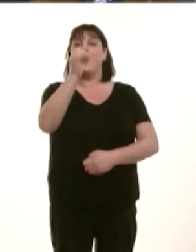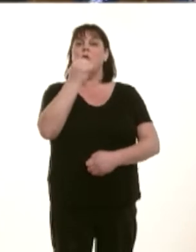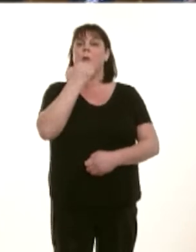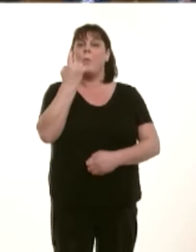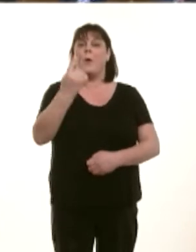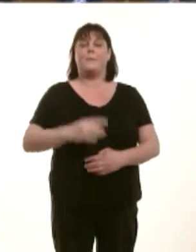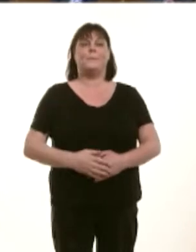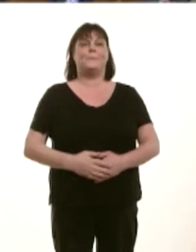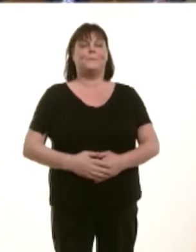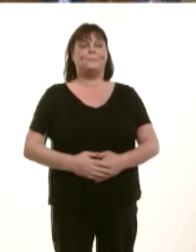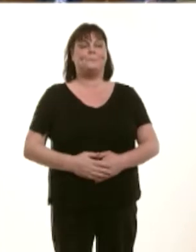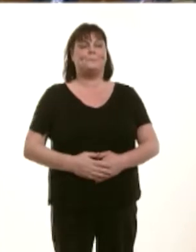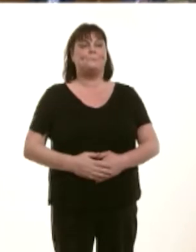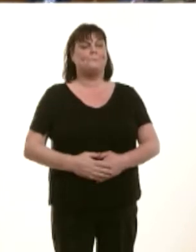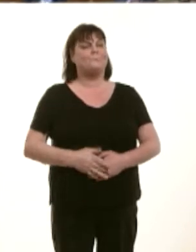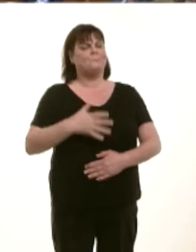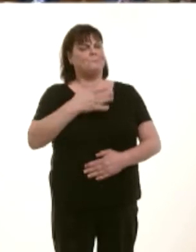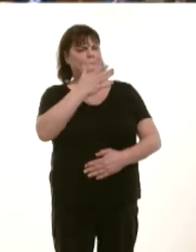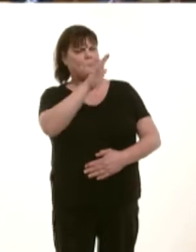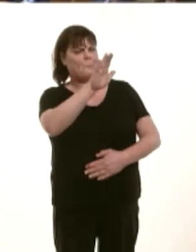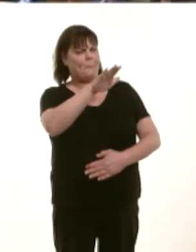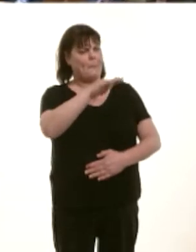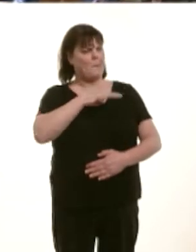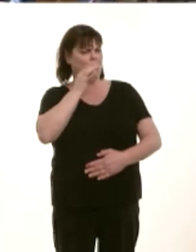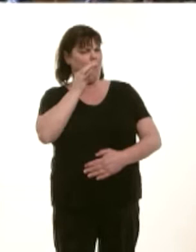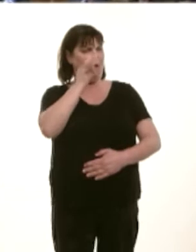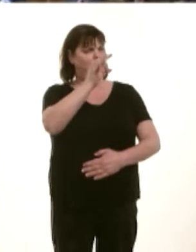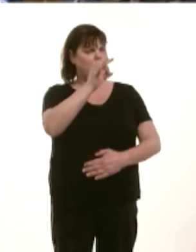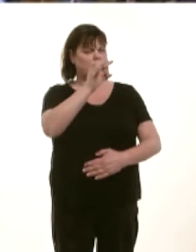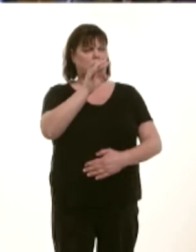Elin Jones: 1. Pa drafodaethau y mae'r Prif Weinidog wedi'u cael gyda Llywodraeth y DU